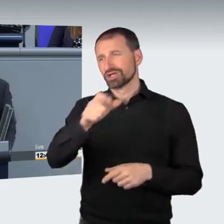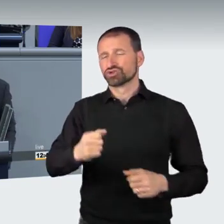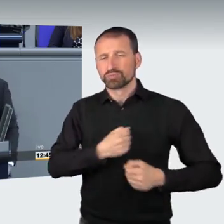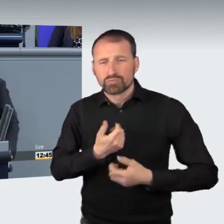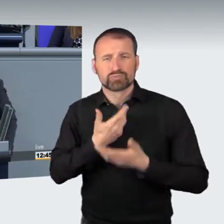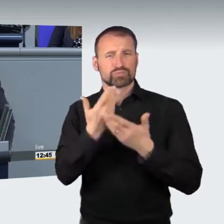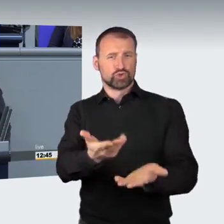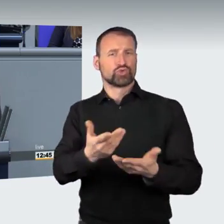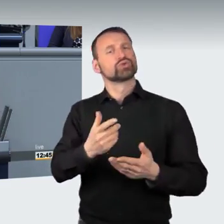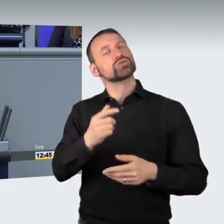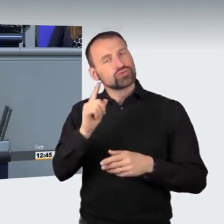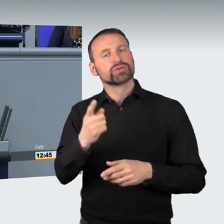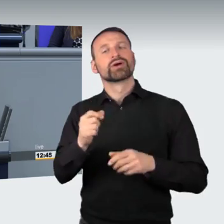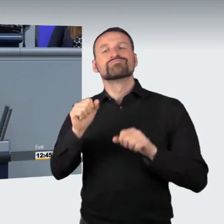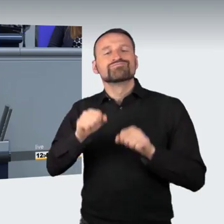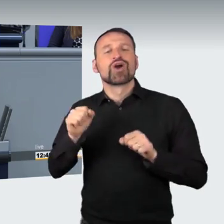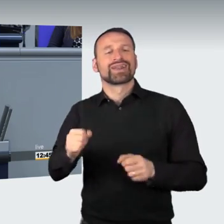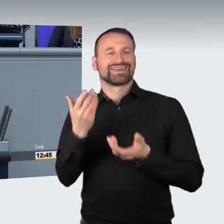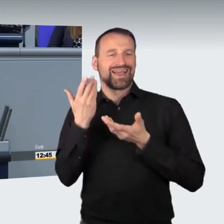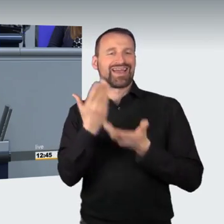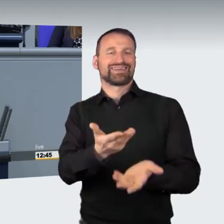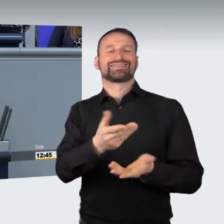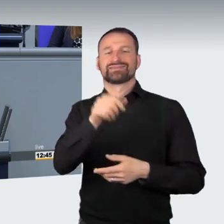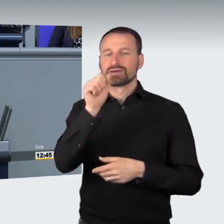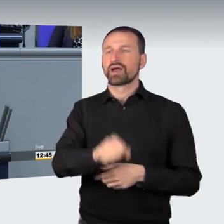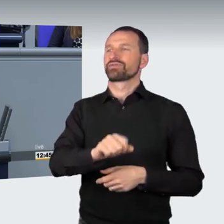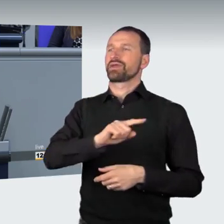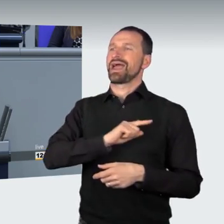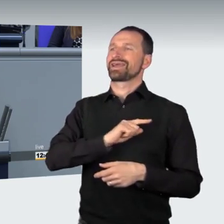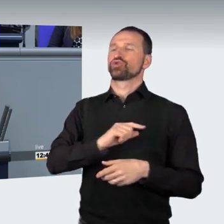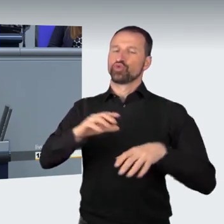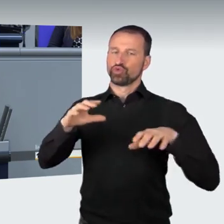Wir werden dafür streiten und kämpfen, dass wir ein Baukindergeld bekommen,